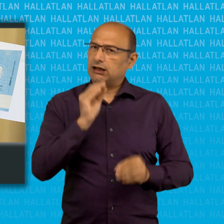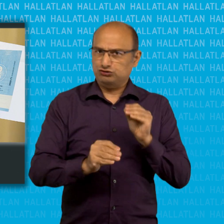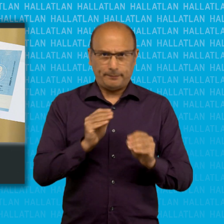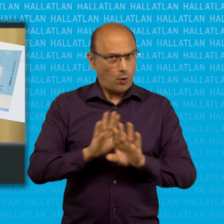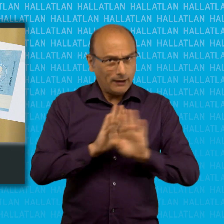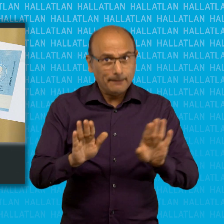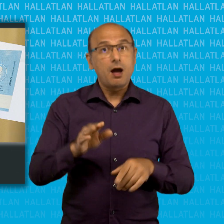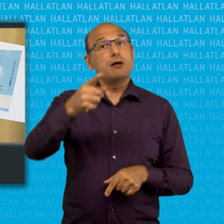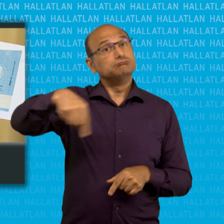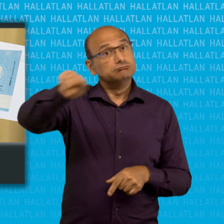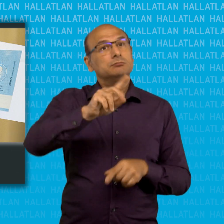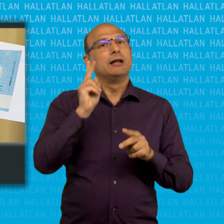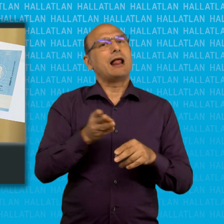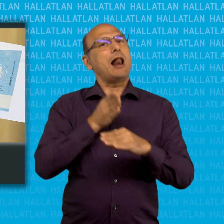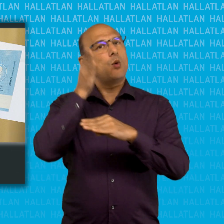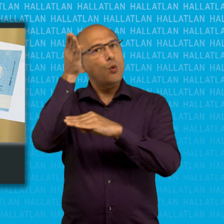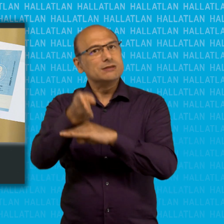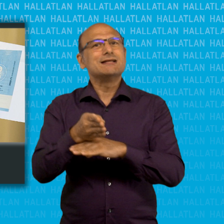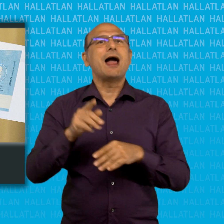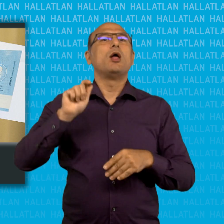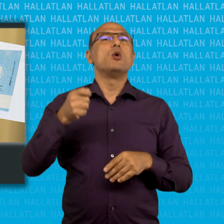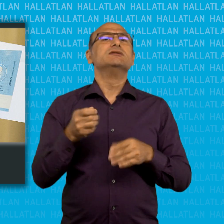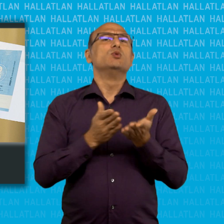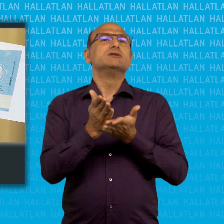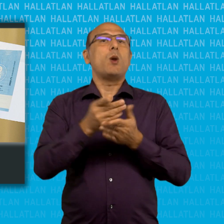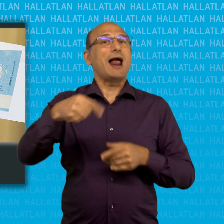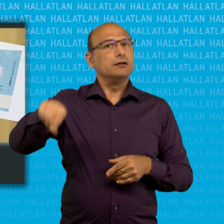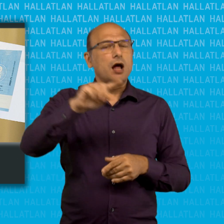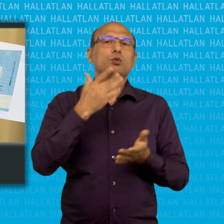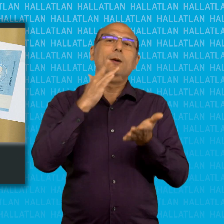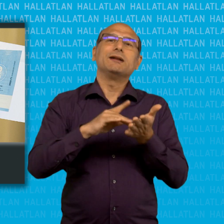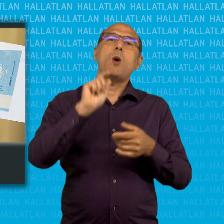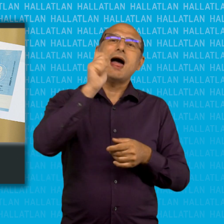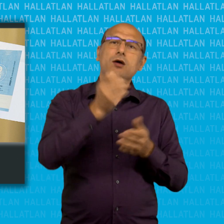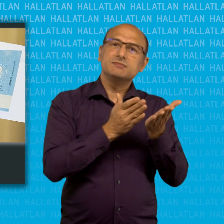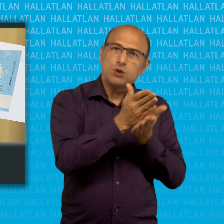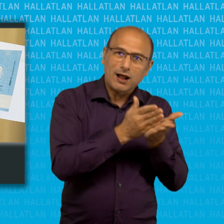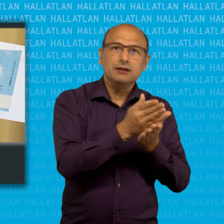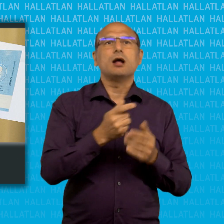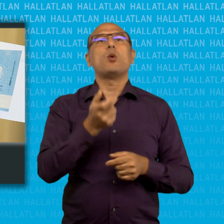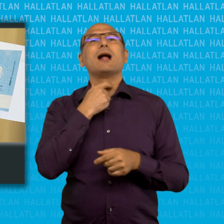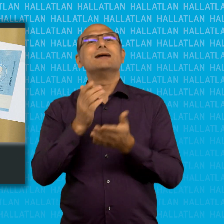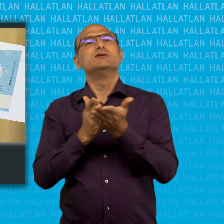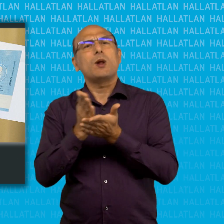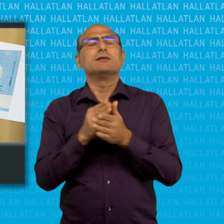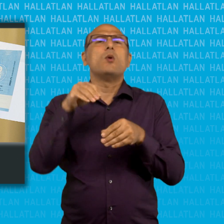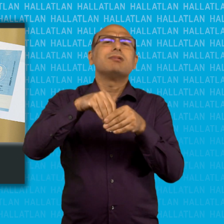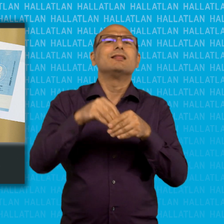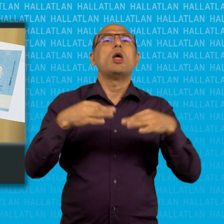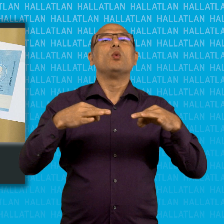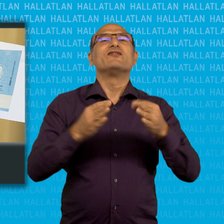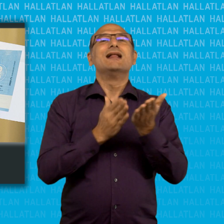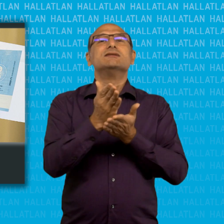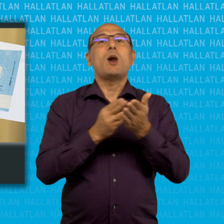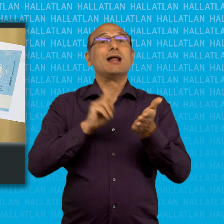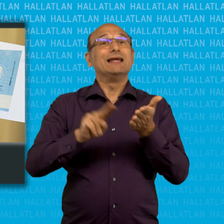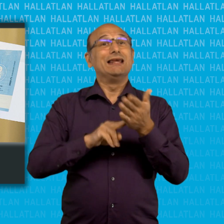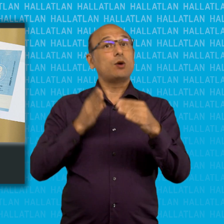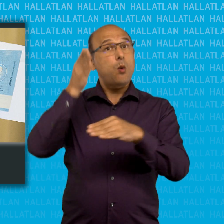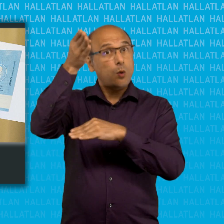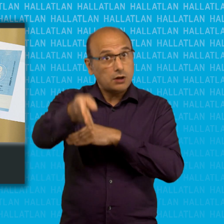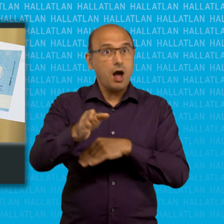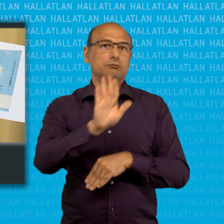akkor az utalvánnyal be kell menni a közműszolgáltató ügyfélirodájába,